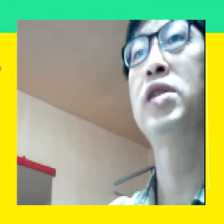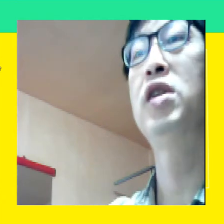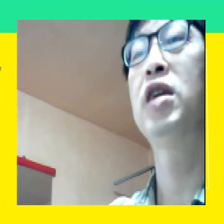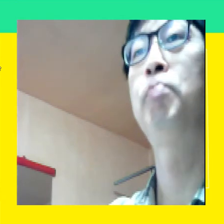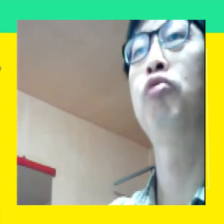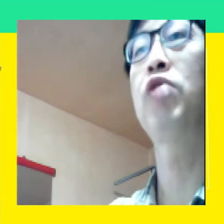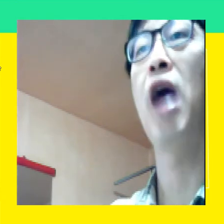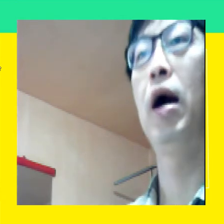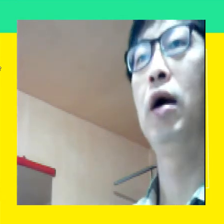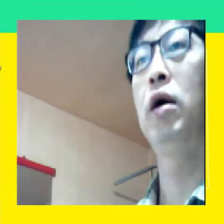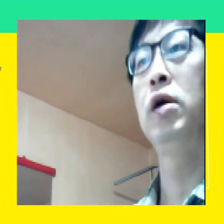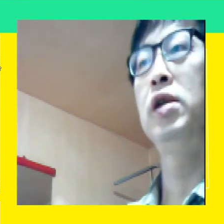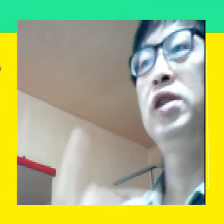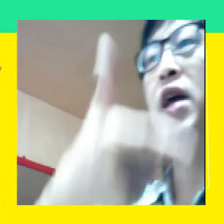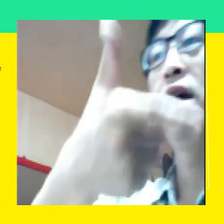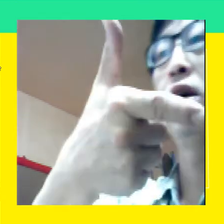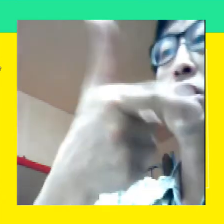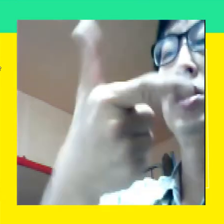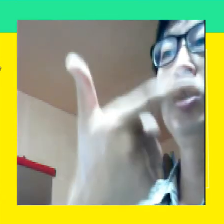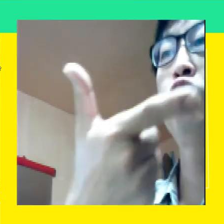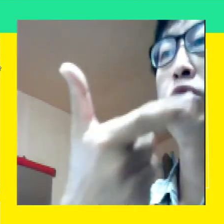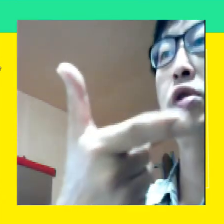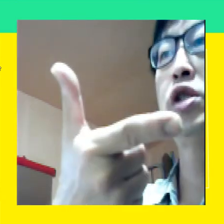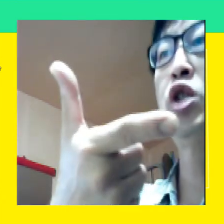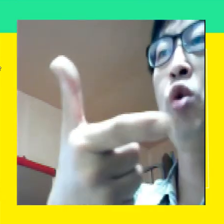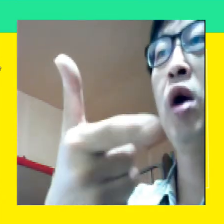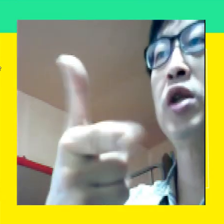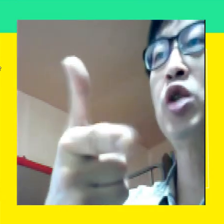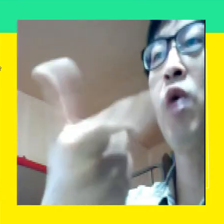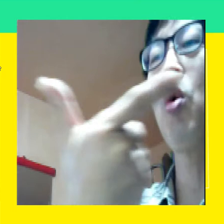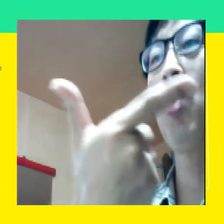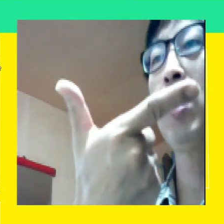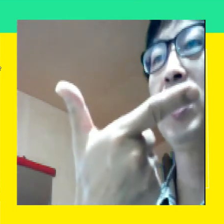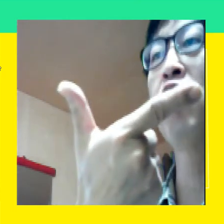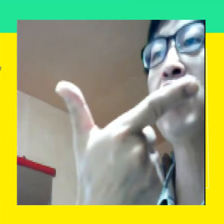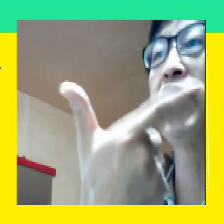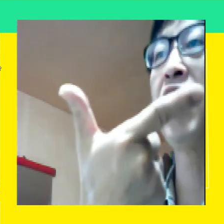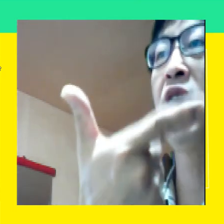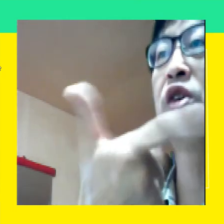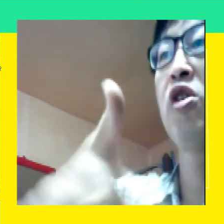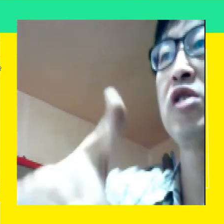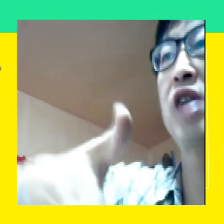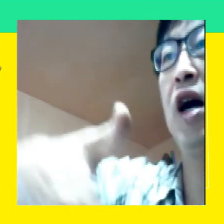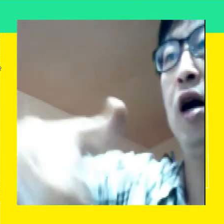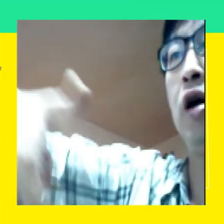'기쁘다' 이게 지화(손가락 指 말하다 話)로 'ㄱ(기억)'...